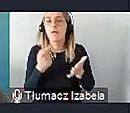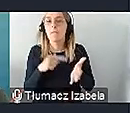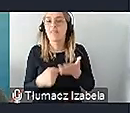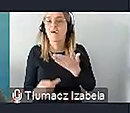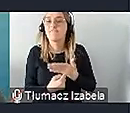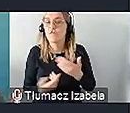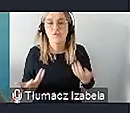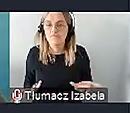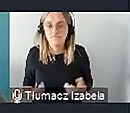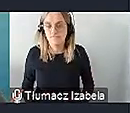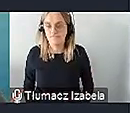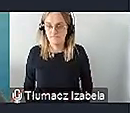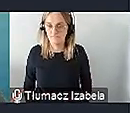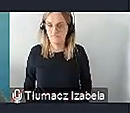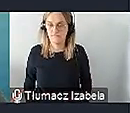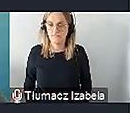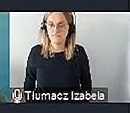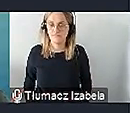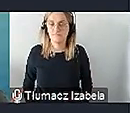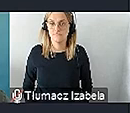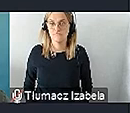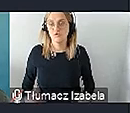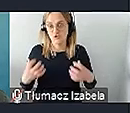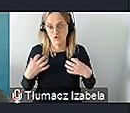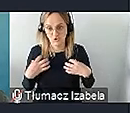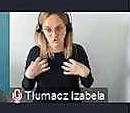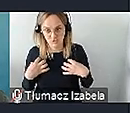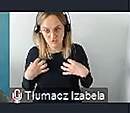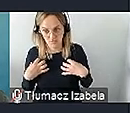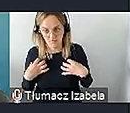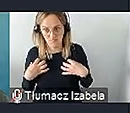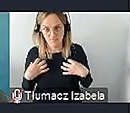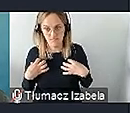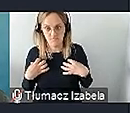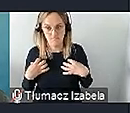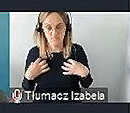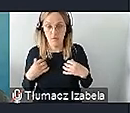Już pojawiła się propozycja, że to może być życie.